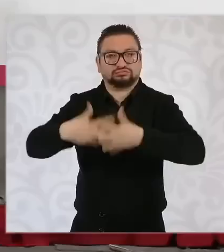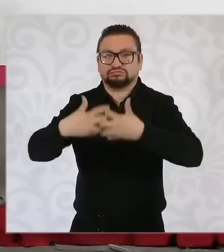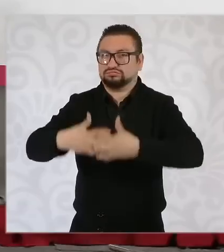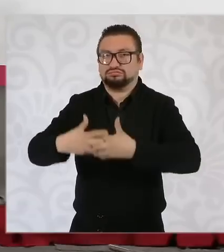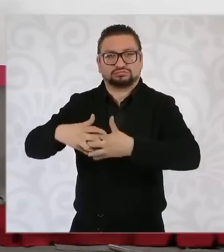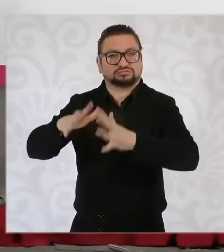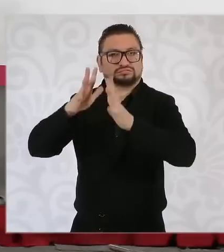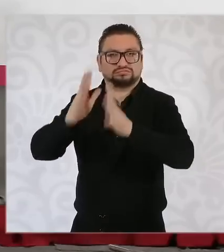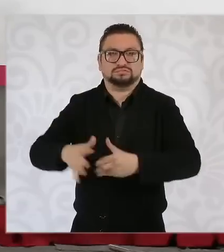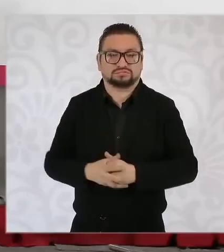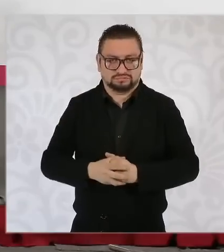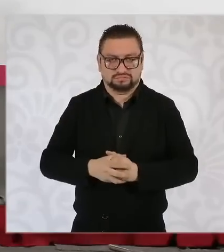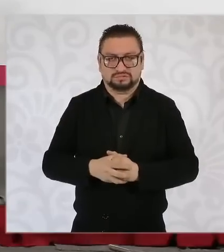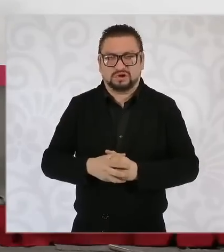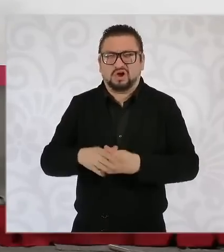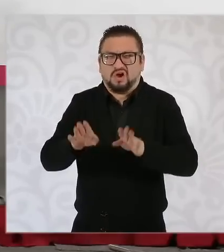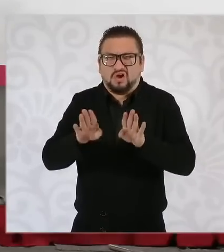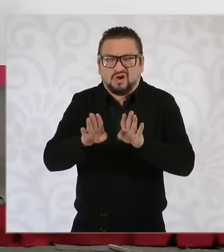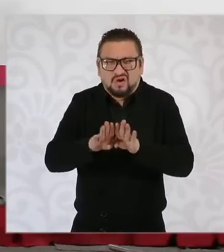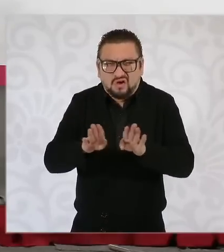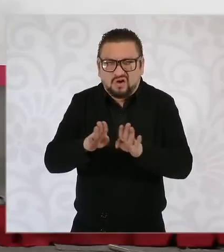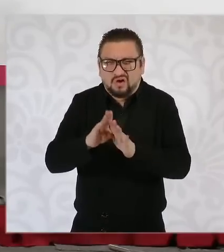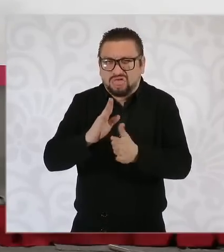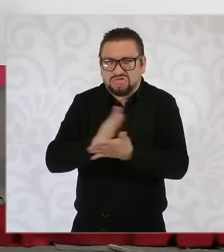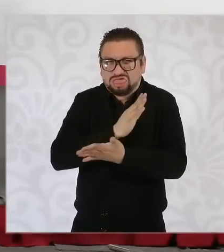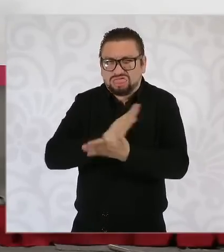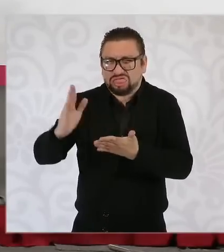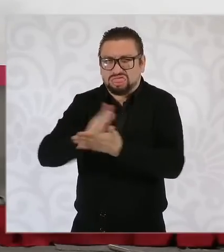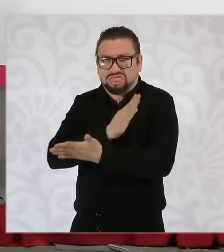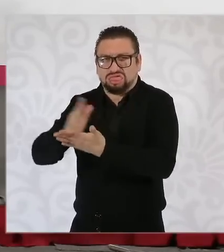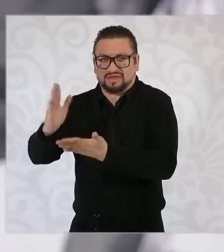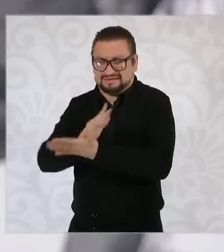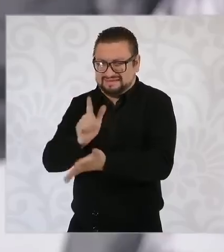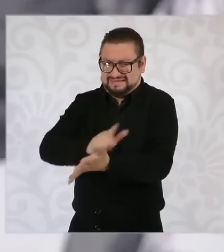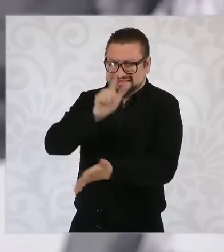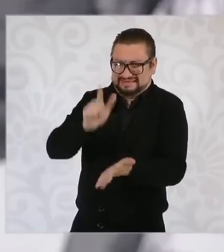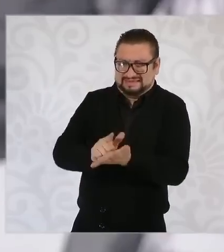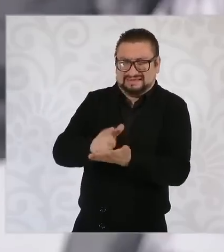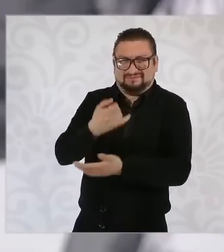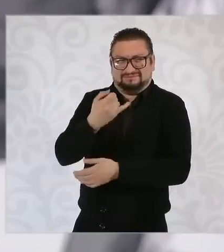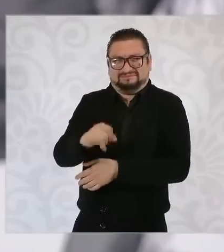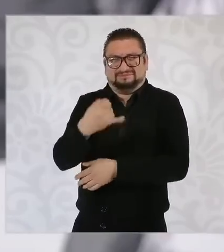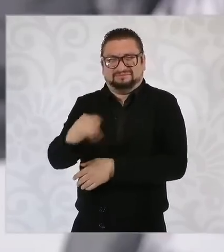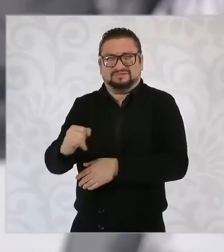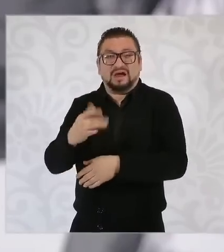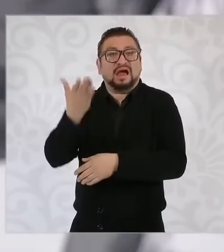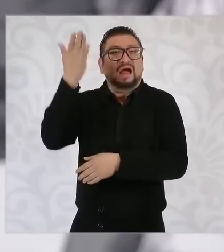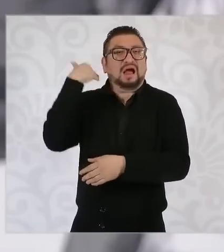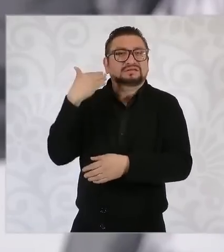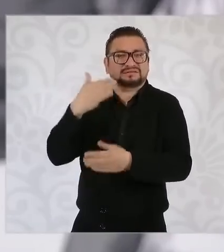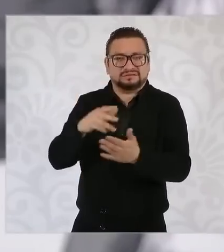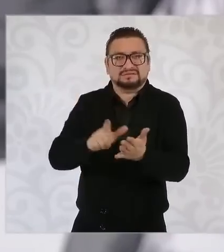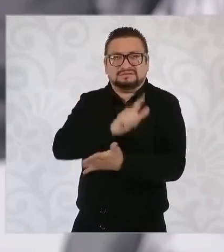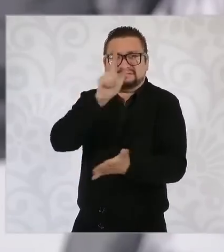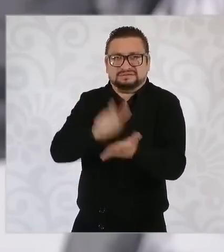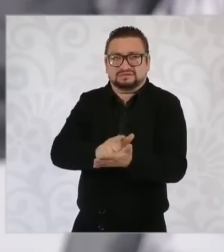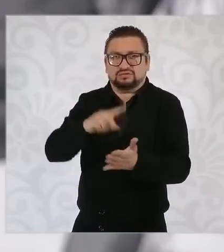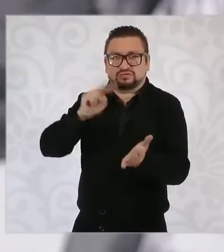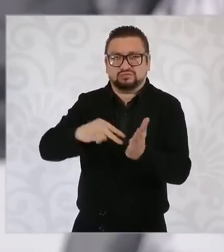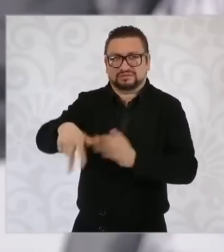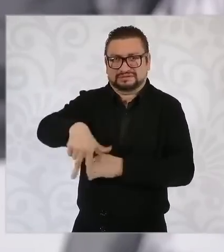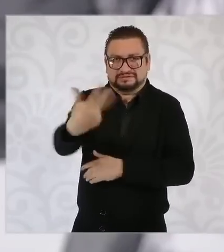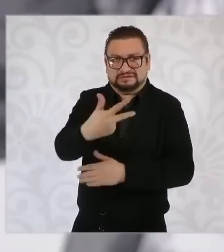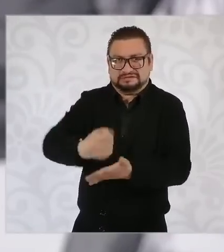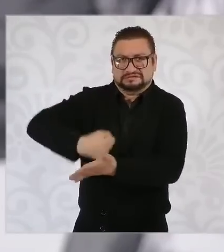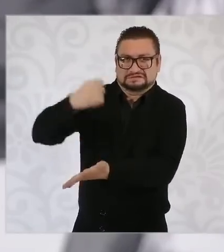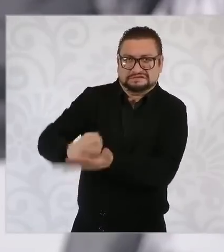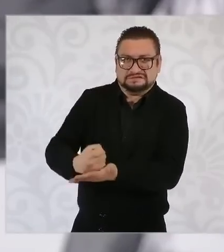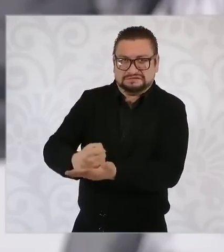la Absurda estricta separación legal que les impuso la reforma de 2013 y que obstaculizaba